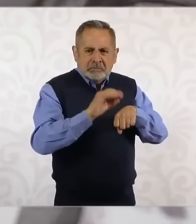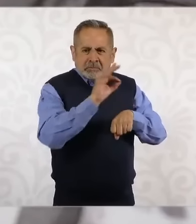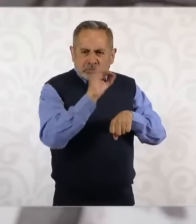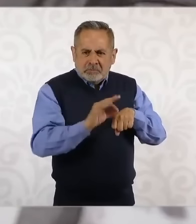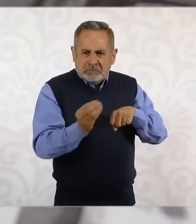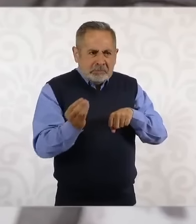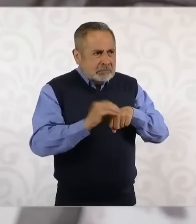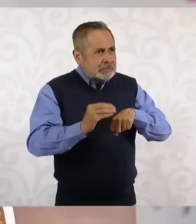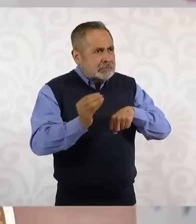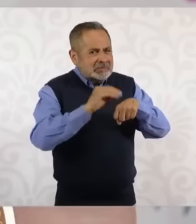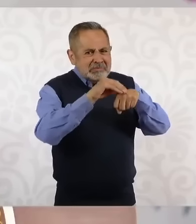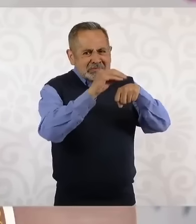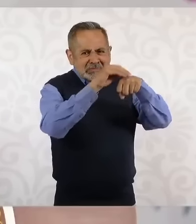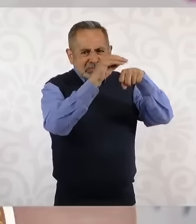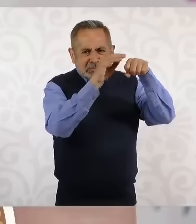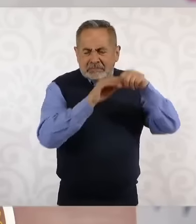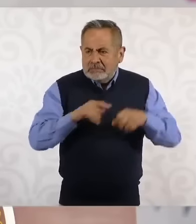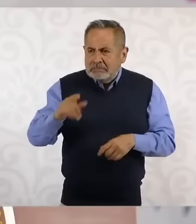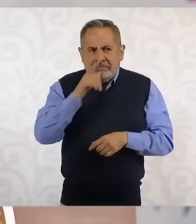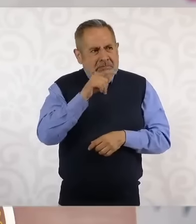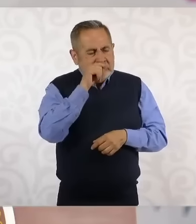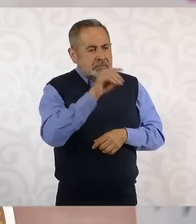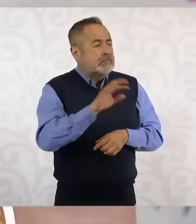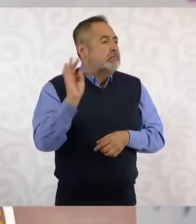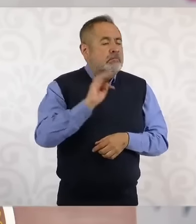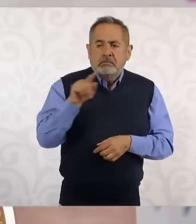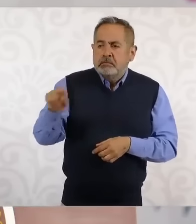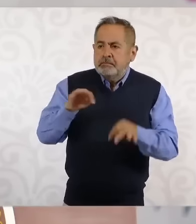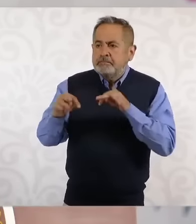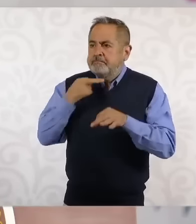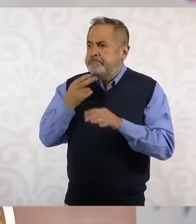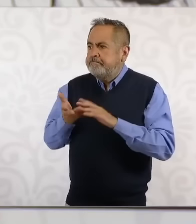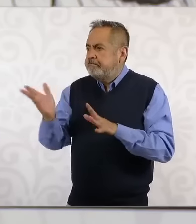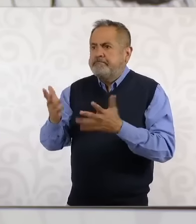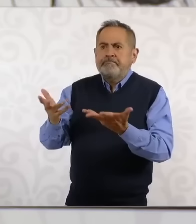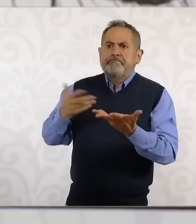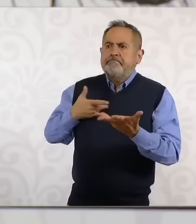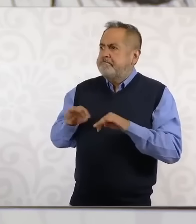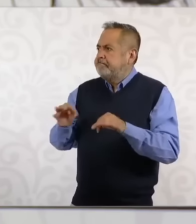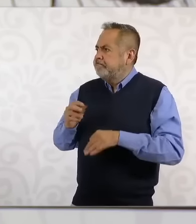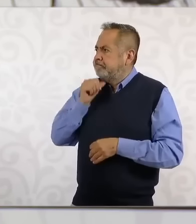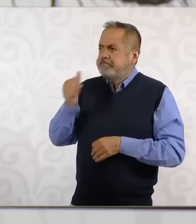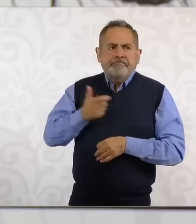intereses. A lo mejor se quedaron sin empleo, a lo mejor sencillamente la deuda era o estuvo